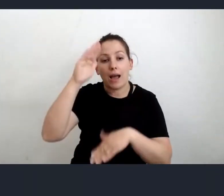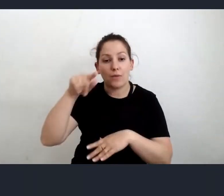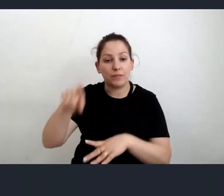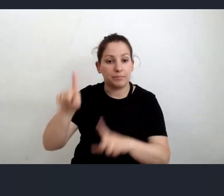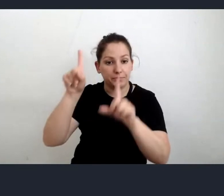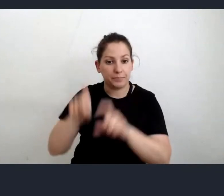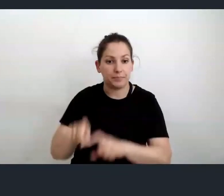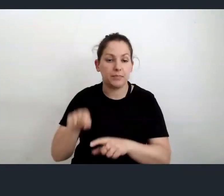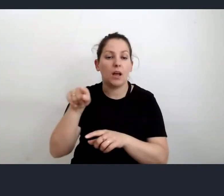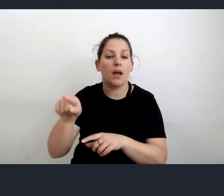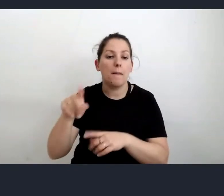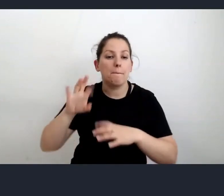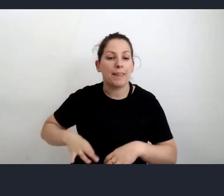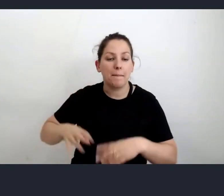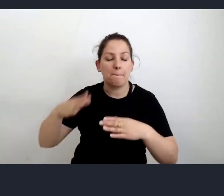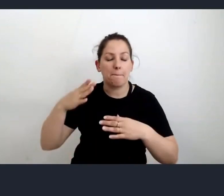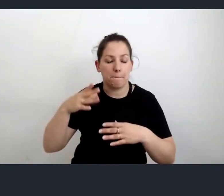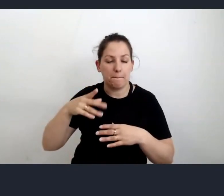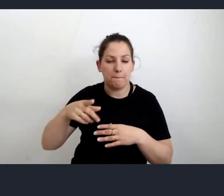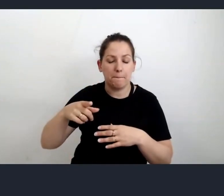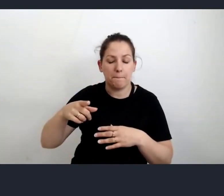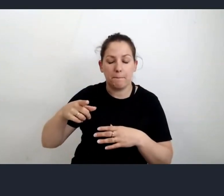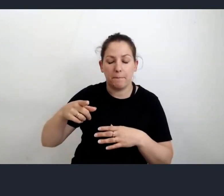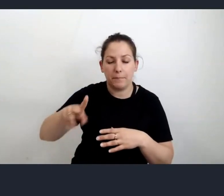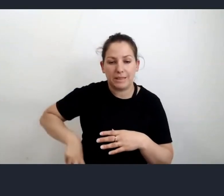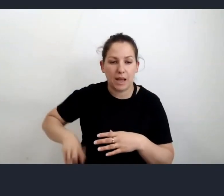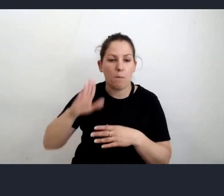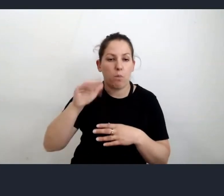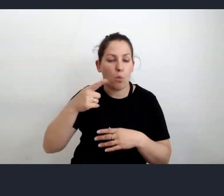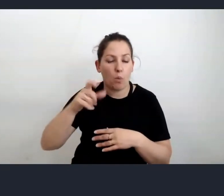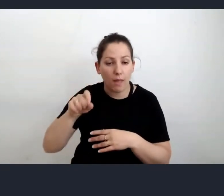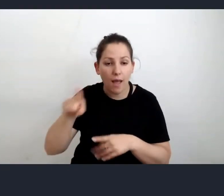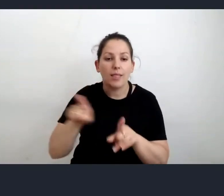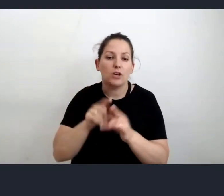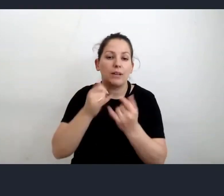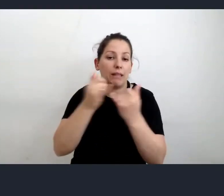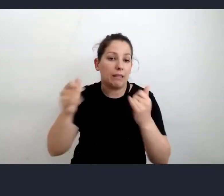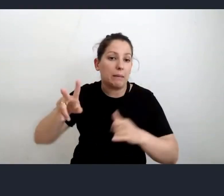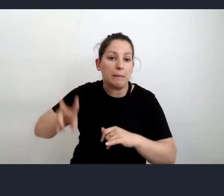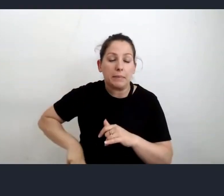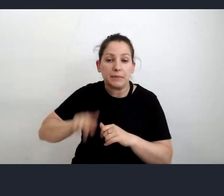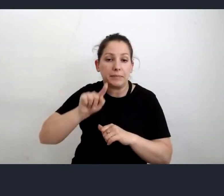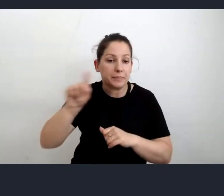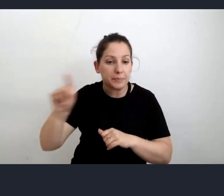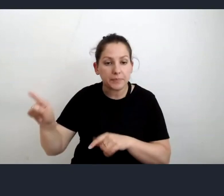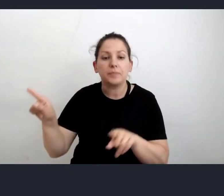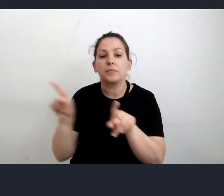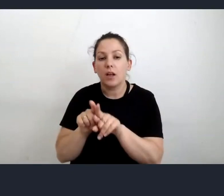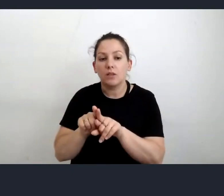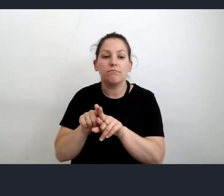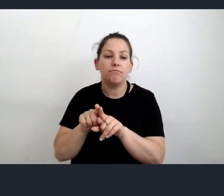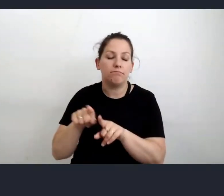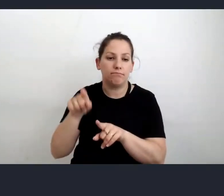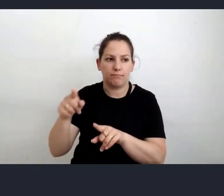z udziałem pana ministra Grzegorza Pudy, ale także innych ministrów sektorowych, którzy odgrywają zasadnicze znaczenie